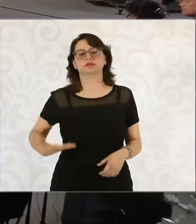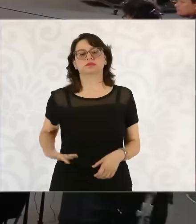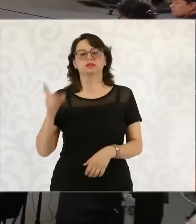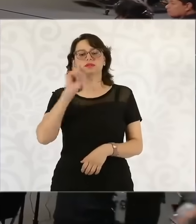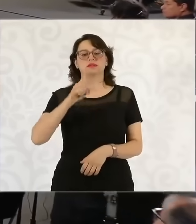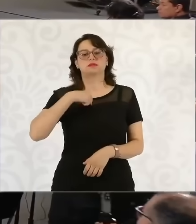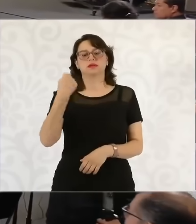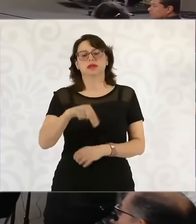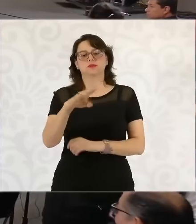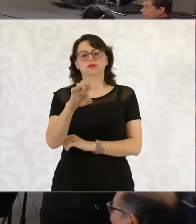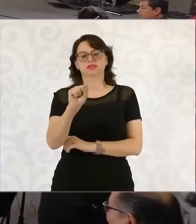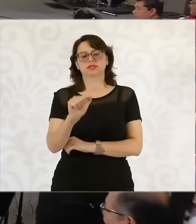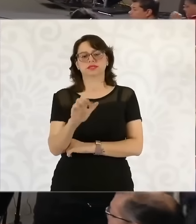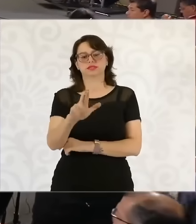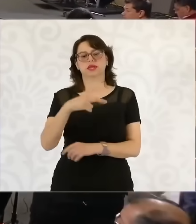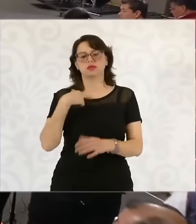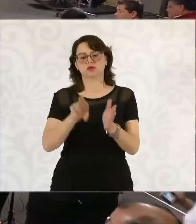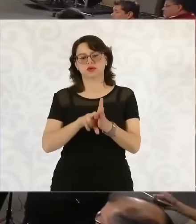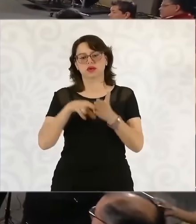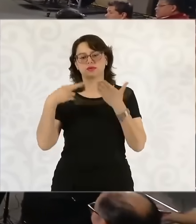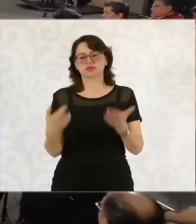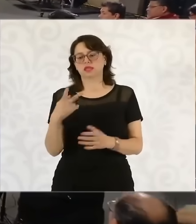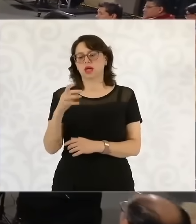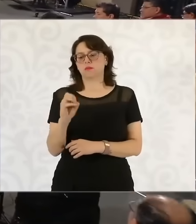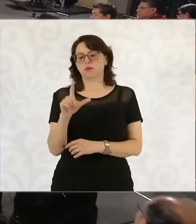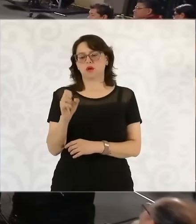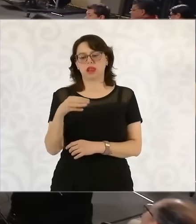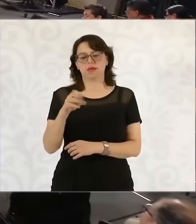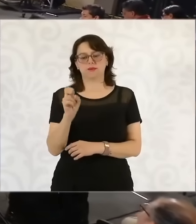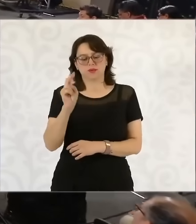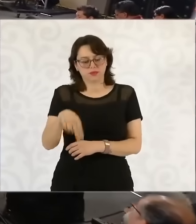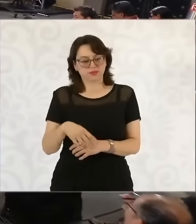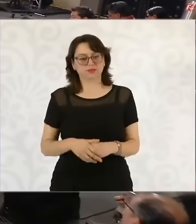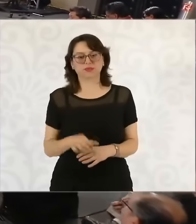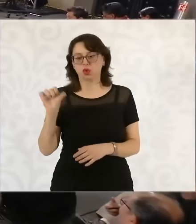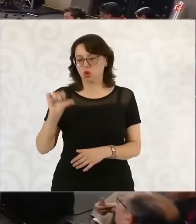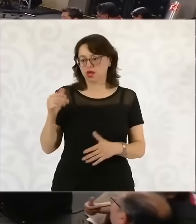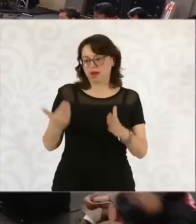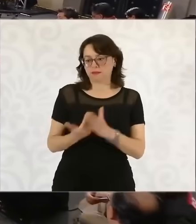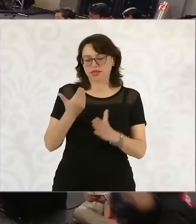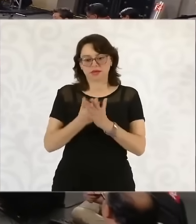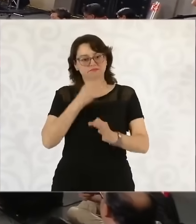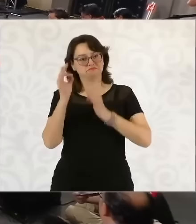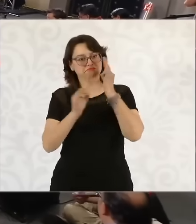eh presidenta pues aunado a estas buenas noticias que nos dio hoy en la mañana eh pues a pesar de